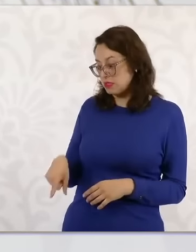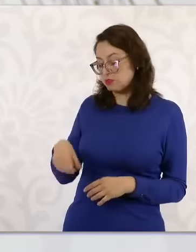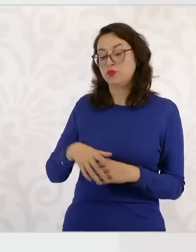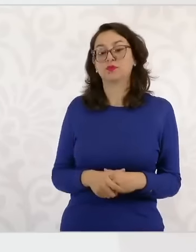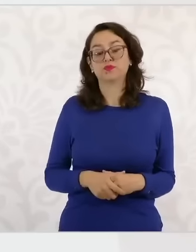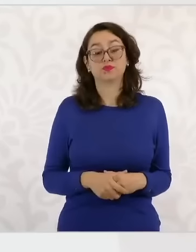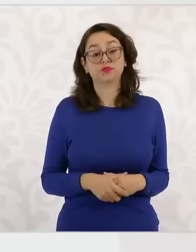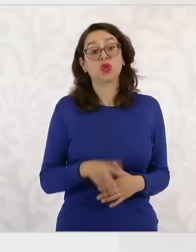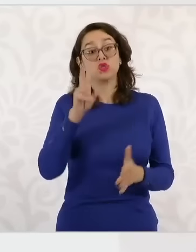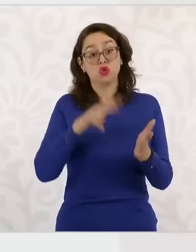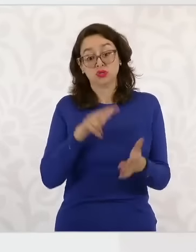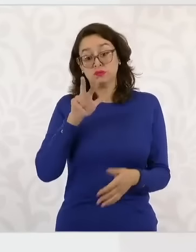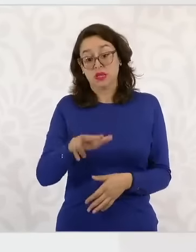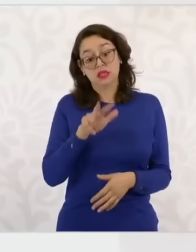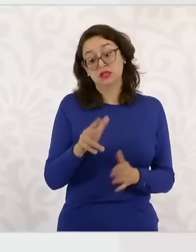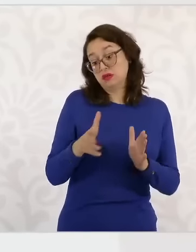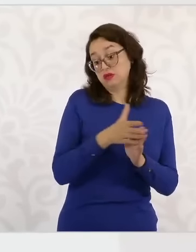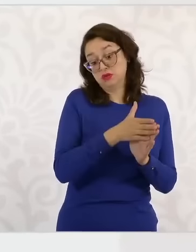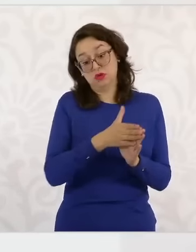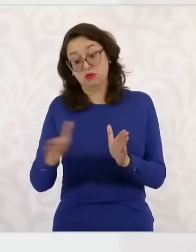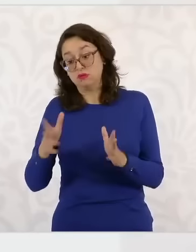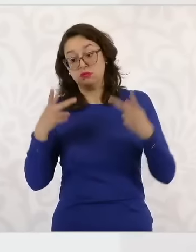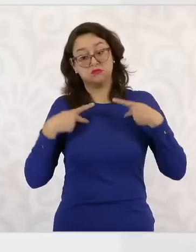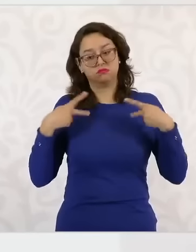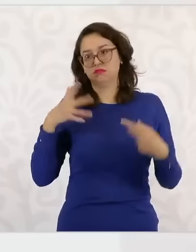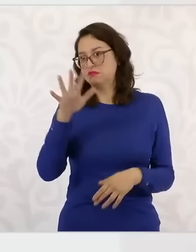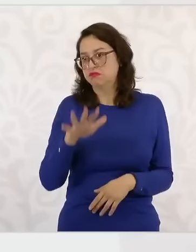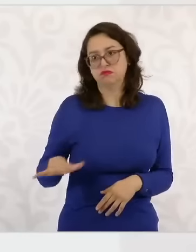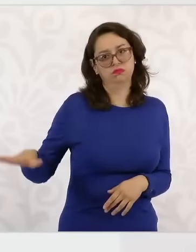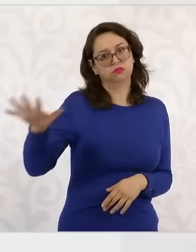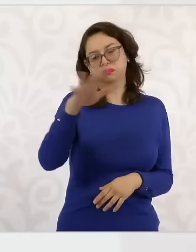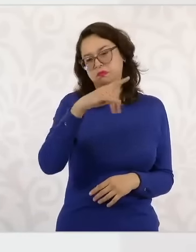2018 el pueblo de México toma la decisión, porque fue el pueblo quien tomó la decisión de que las